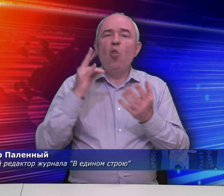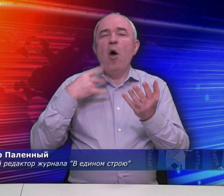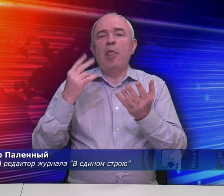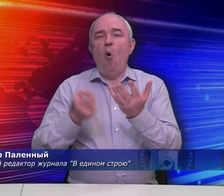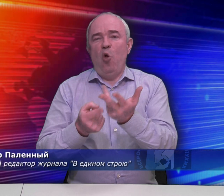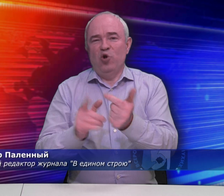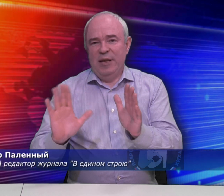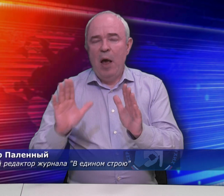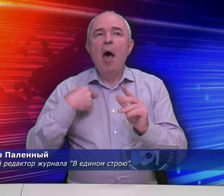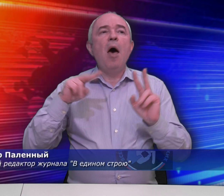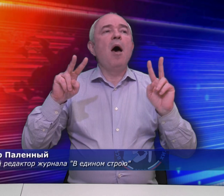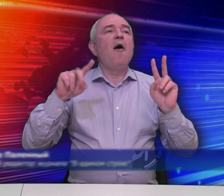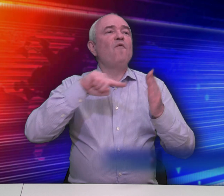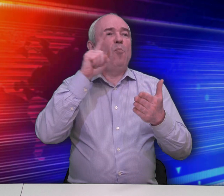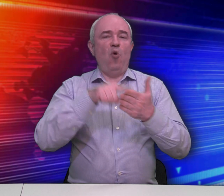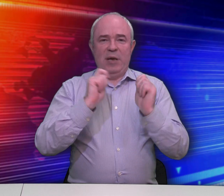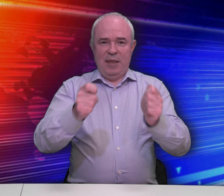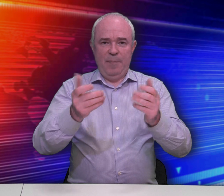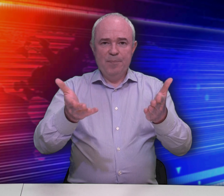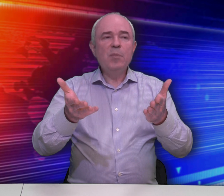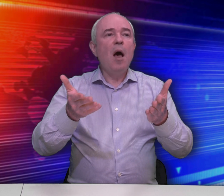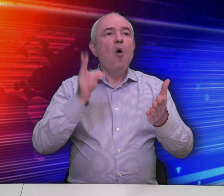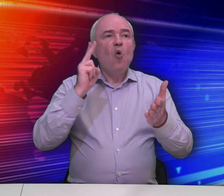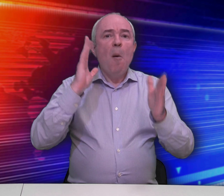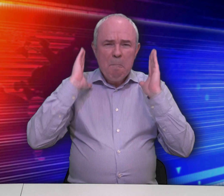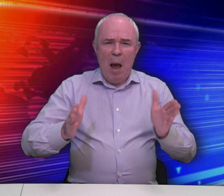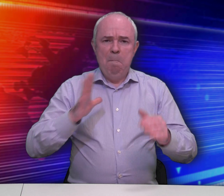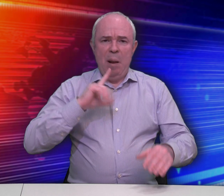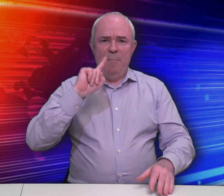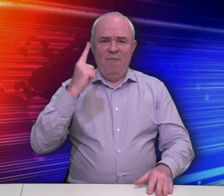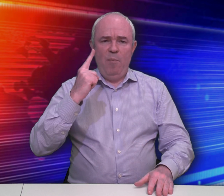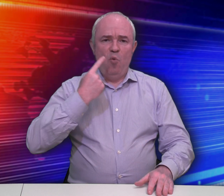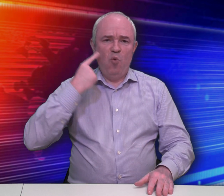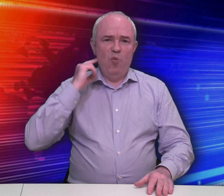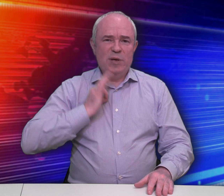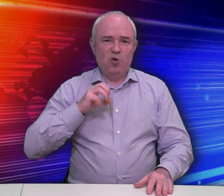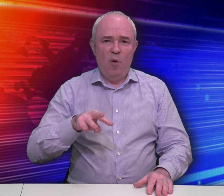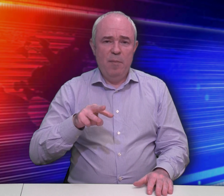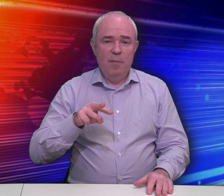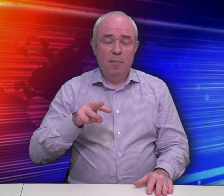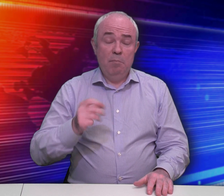Но я не о количестве сейчас. Зададимся вопросом: кто был первым глухим юристом?